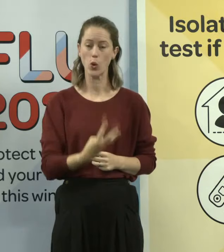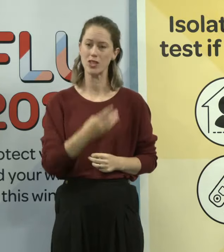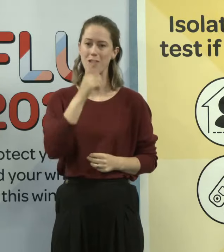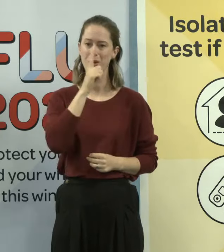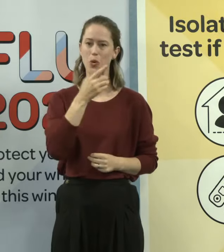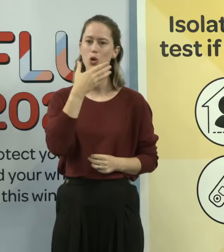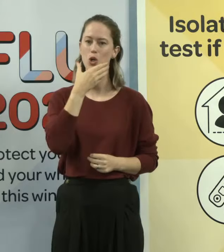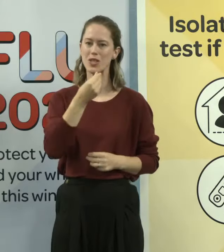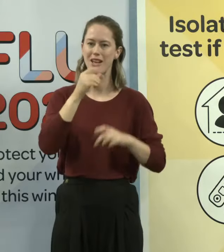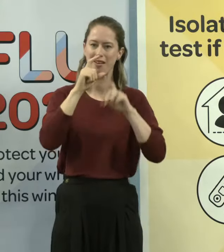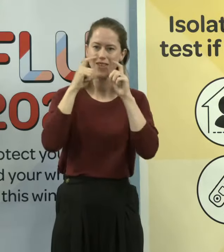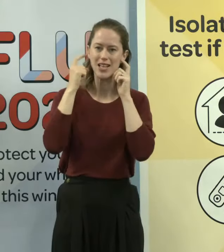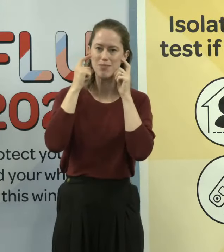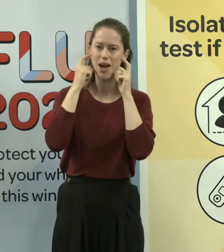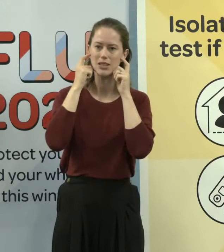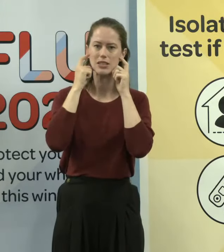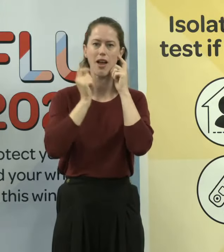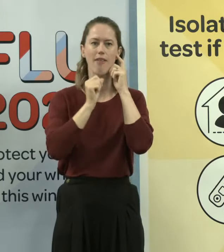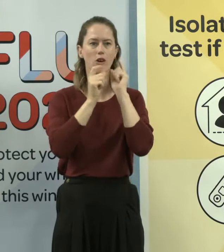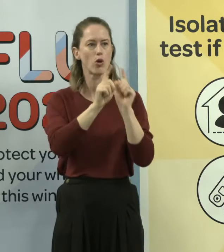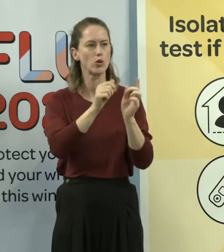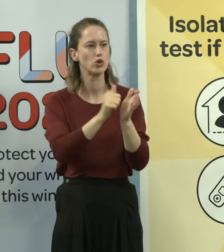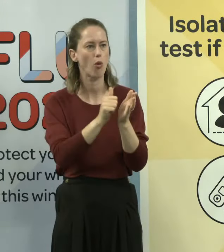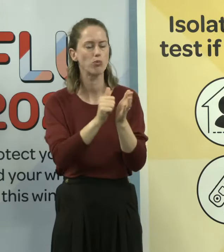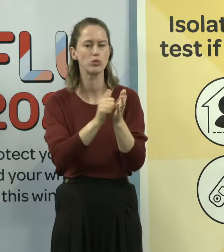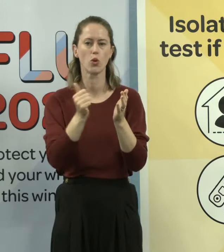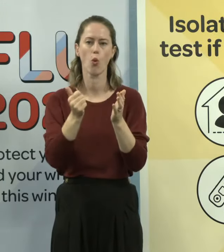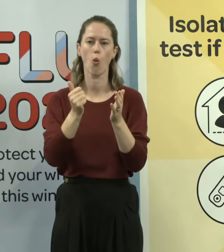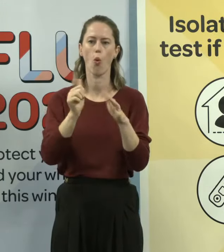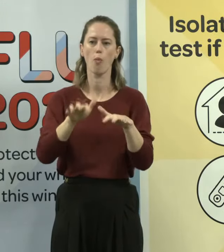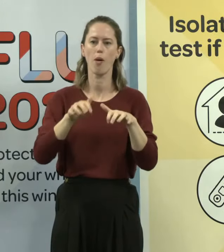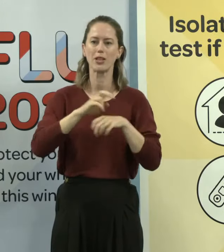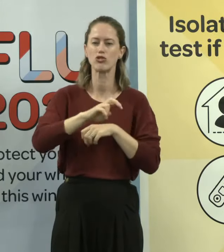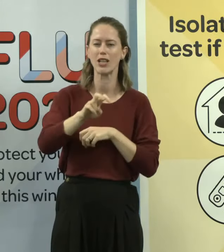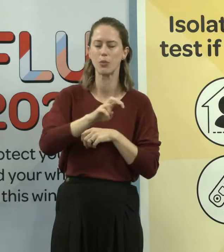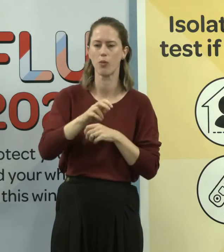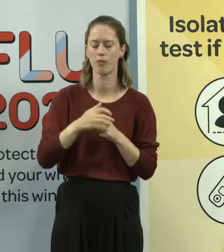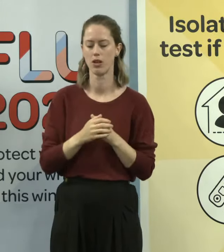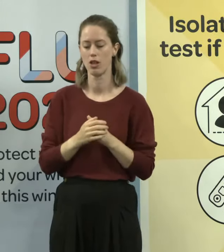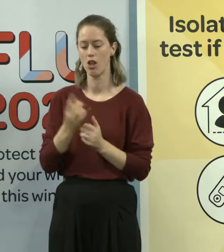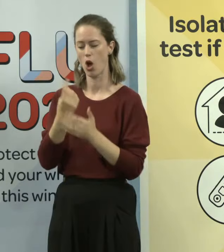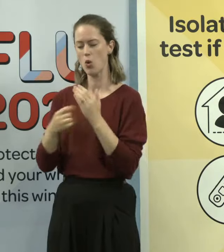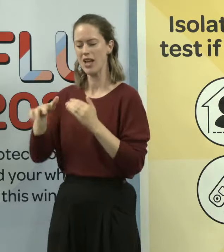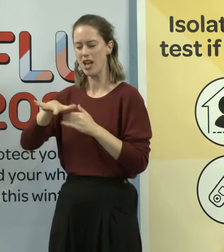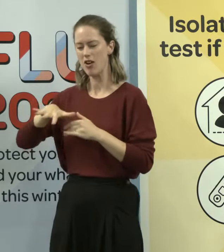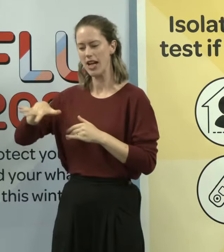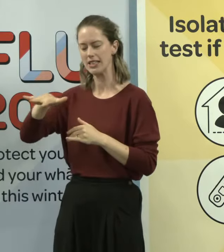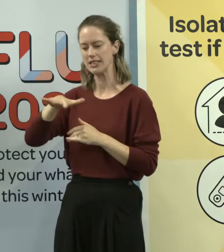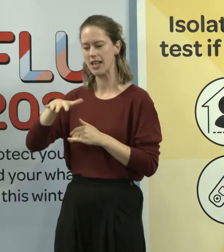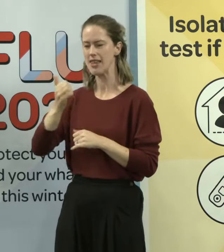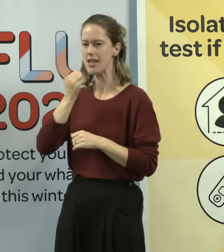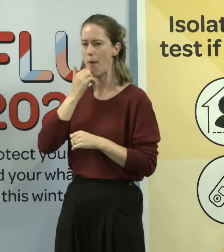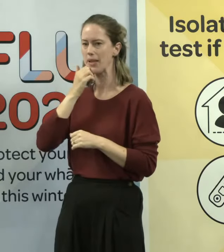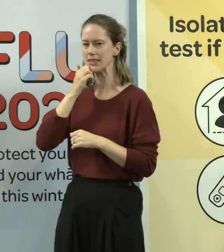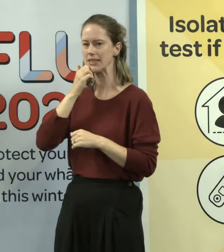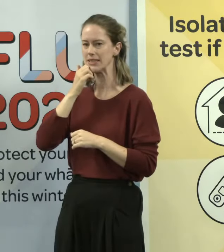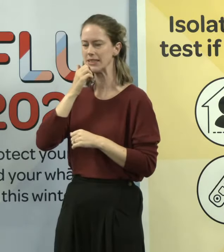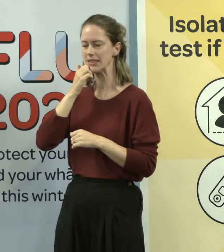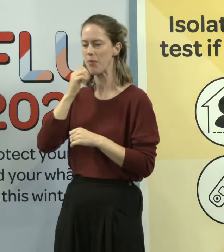nga tohu e tatari ana ranei mo te hua whakamatautau. A 75%- e